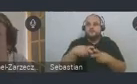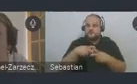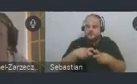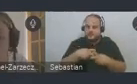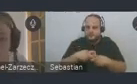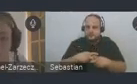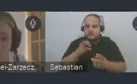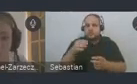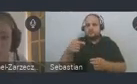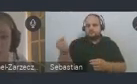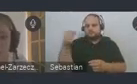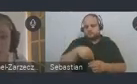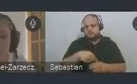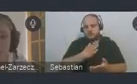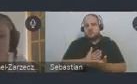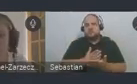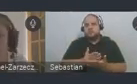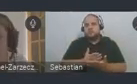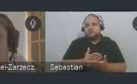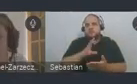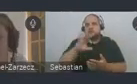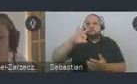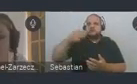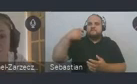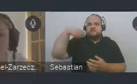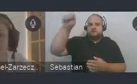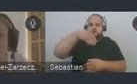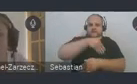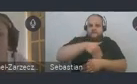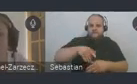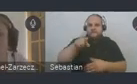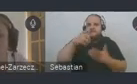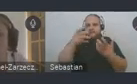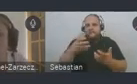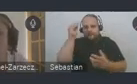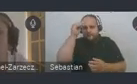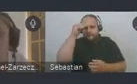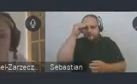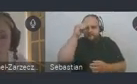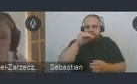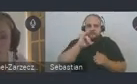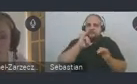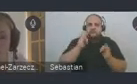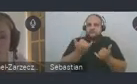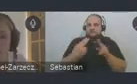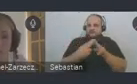Bo może przyszła dlatego, że syn wyjechał za granicę i ona chce się nauczyć, jak się z nim skomunikować,